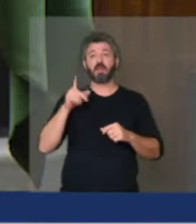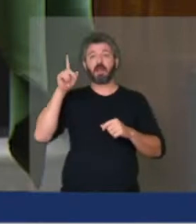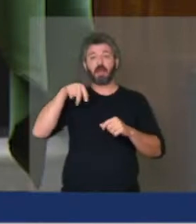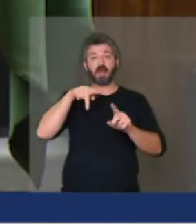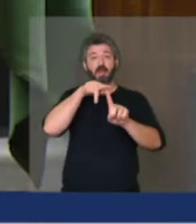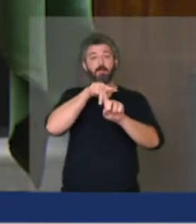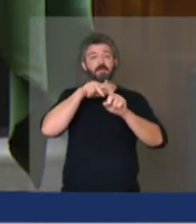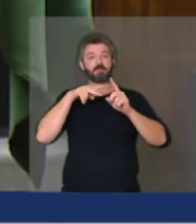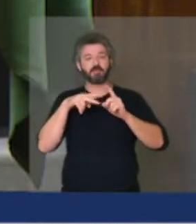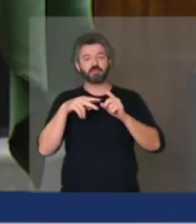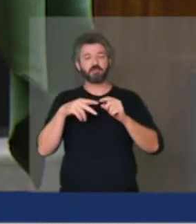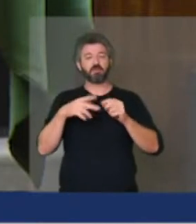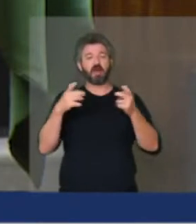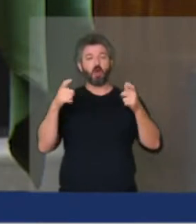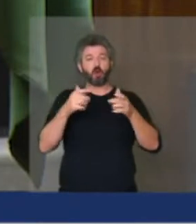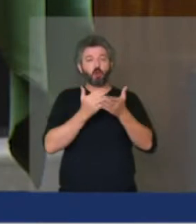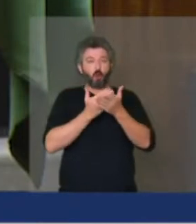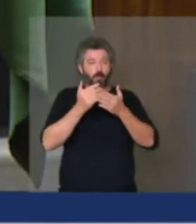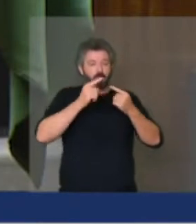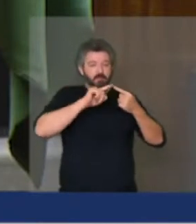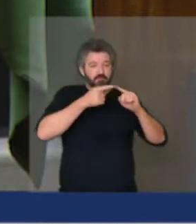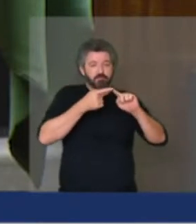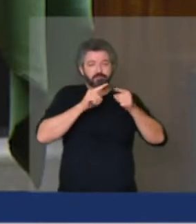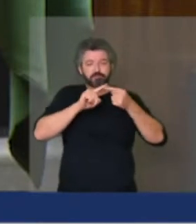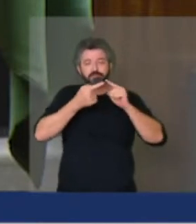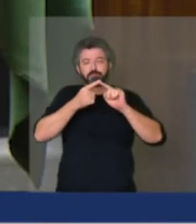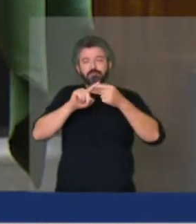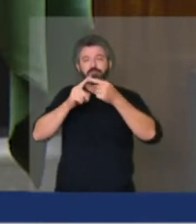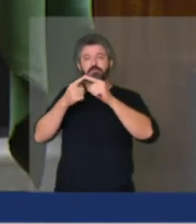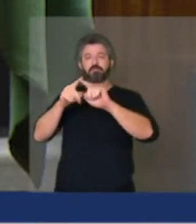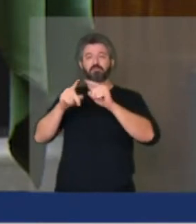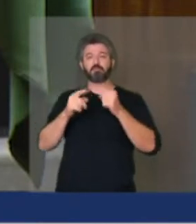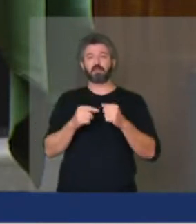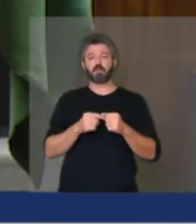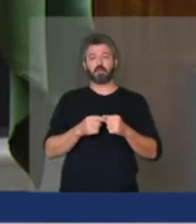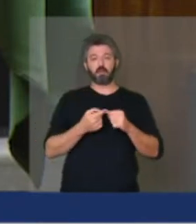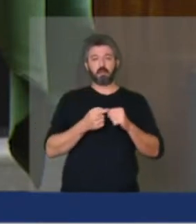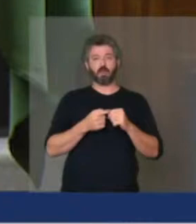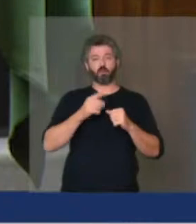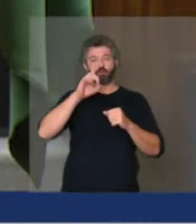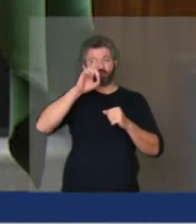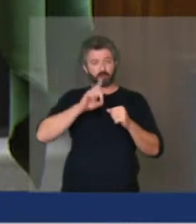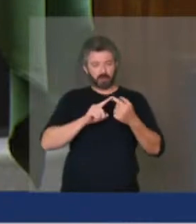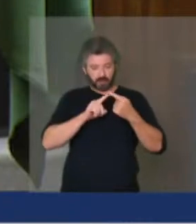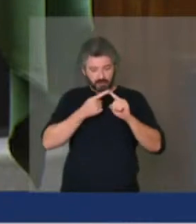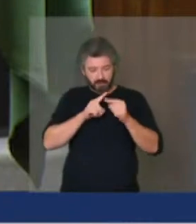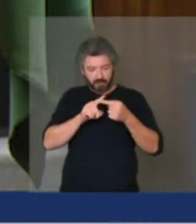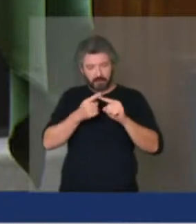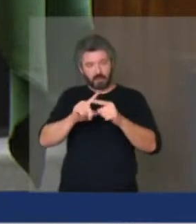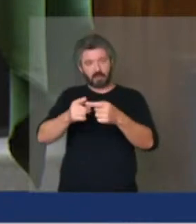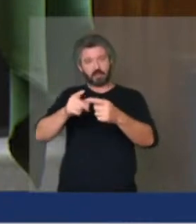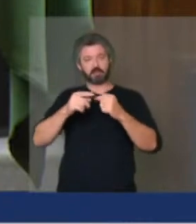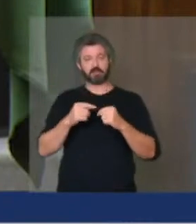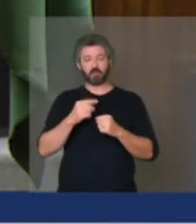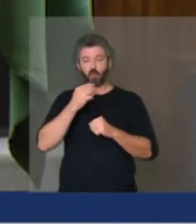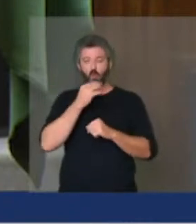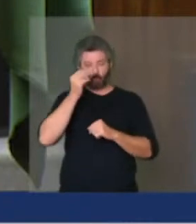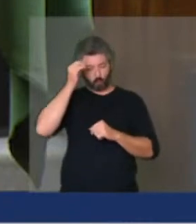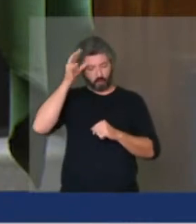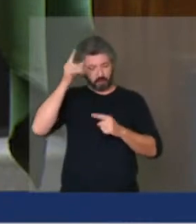FAZEM AS... SE TECEM AS TRANÇAS DOS DIREITOS, AS TRANÇAS DOS SABERES, AS TRANÇAS DO AFETO. E QUANDO NÓS FALAMOS EM MUNICÍPIOS,